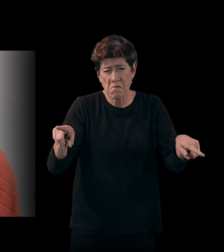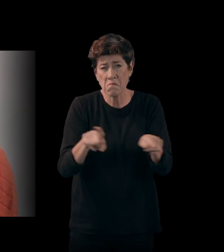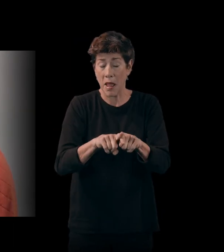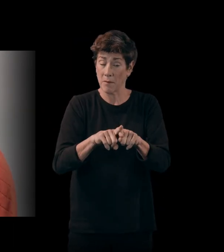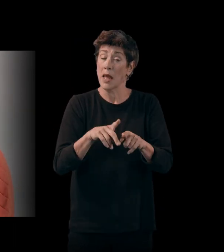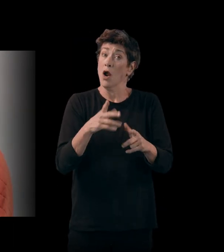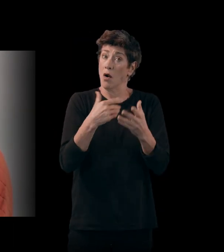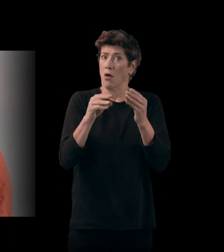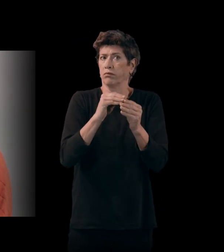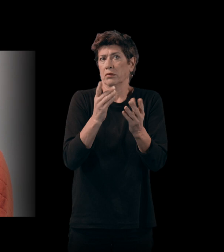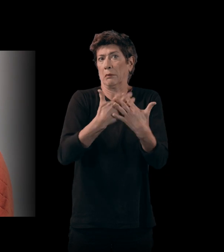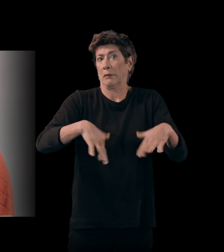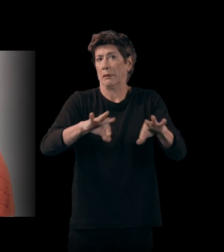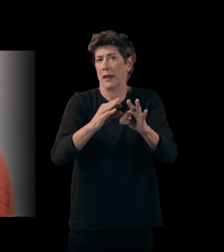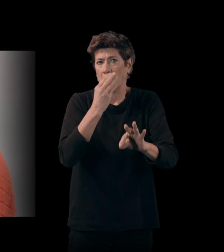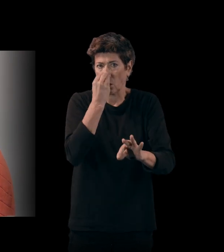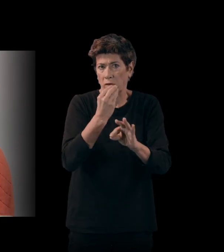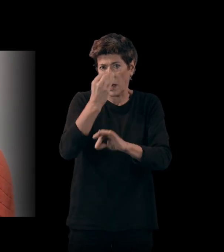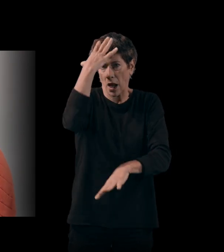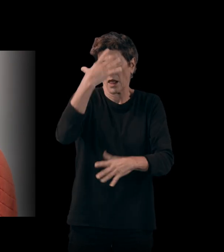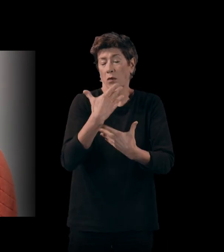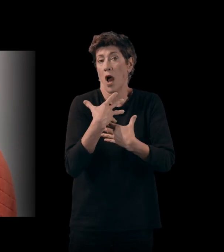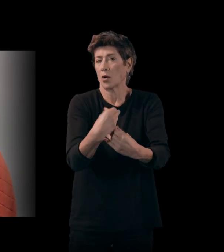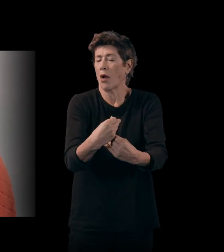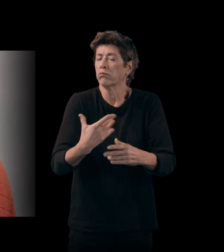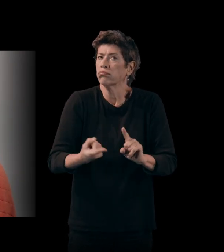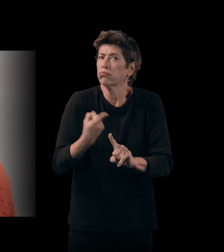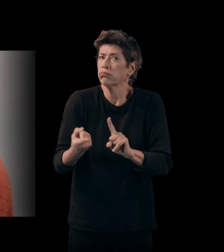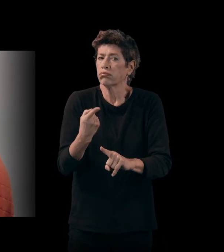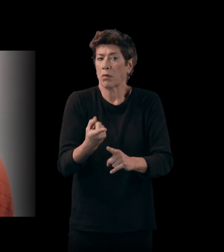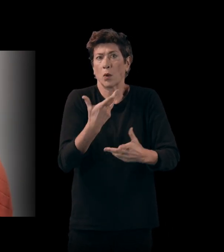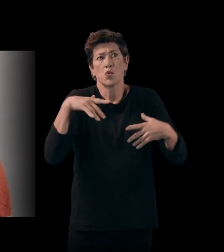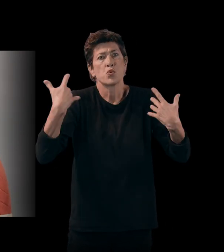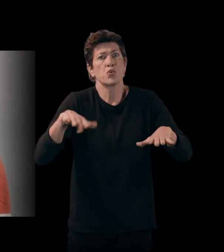Enfin, je n'ai pas le temps de développer, mais il y a quelque chose qui s'appelle la coutume, notamment dans les tribus Kanaks.